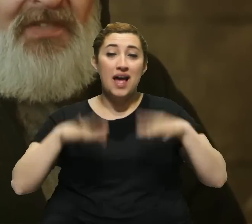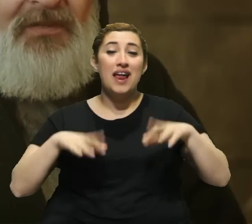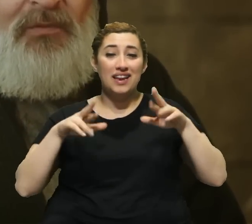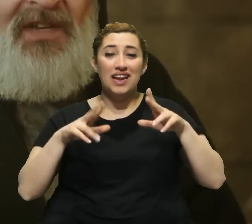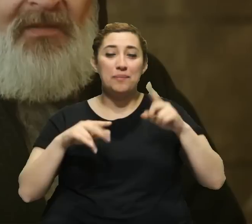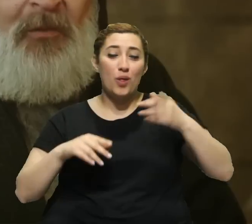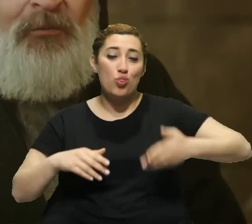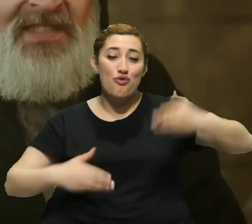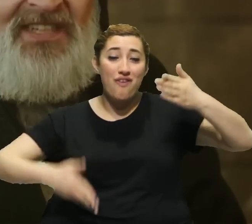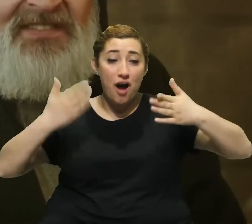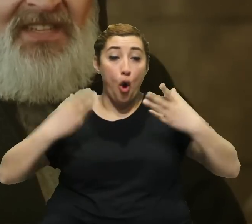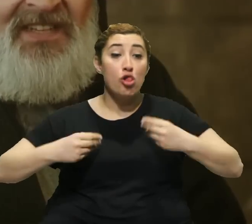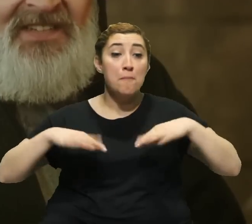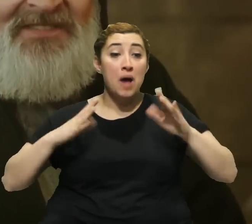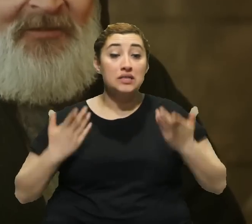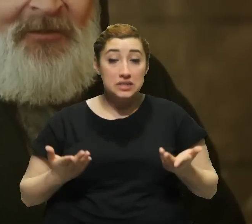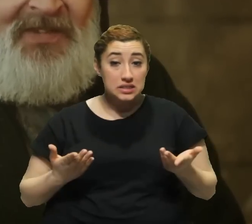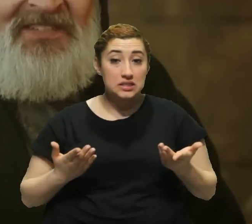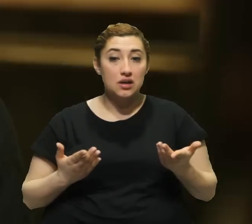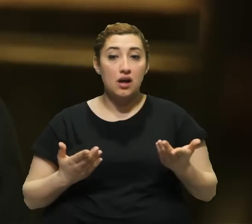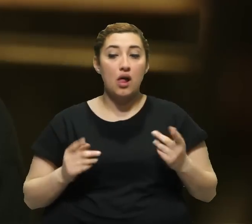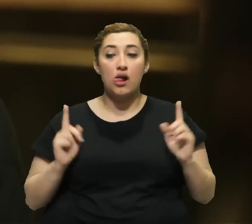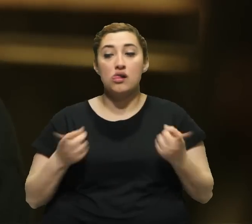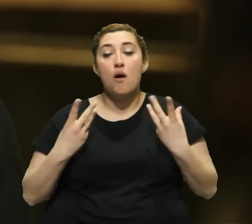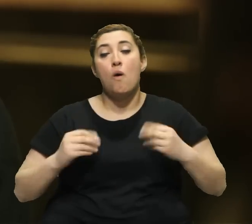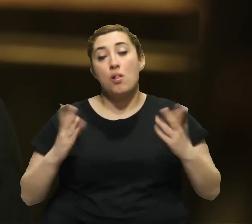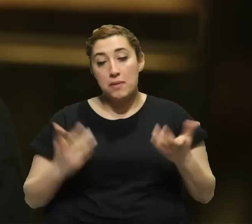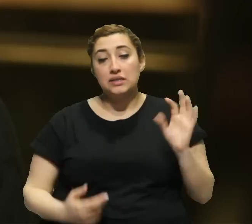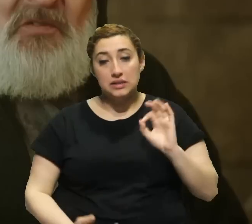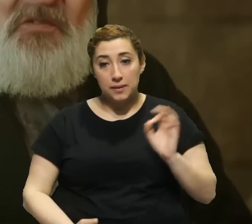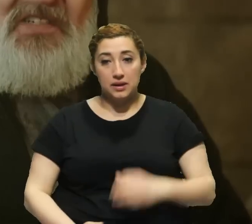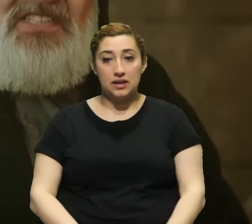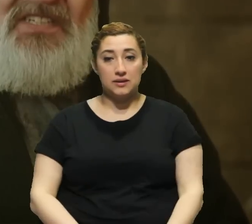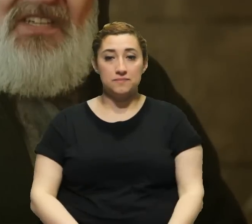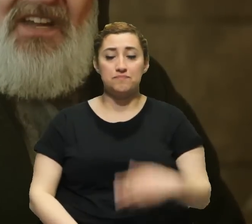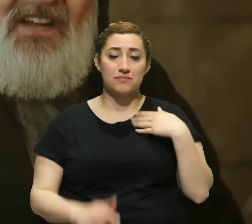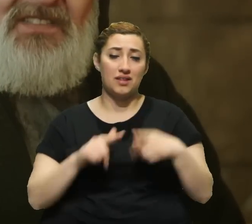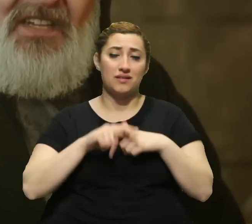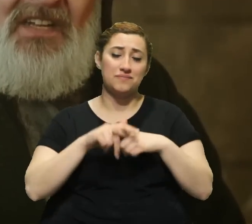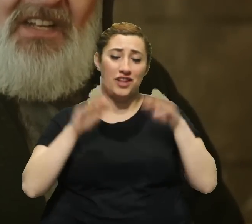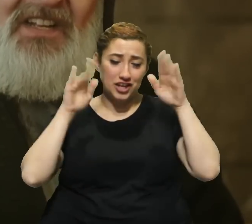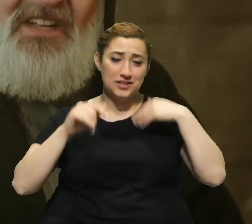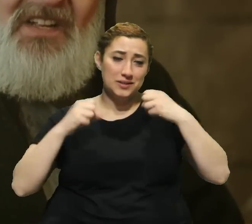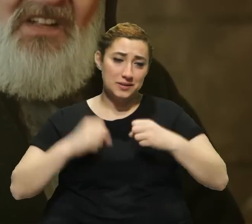...bir duvar olmadan da olmaz elbet. Sürdük katırları Akdağ'a...